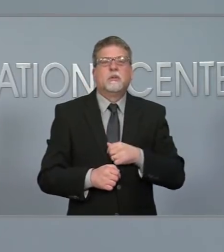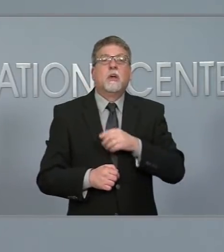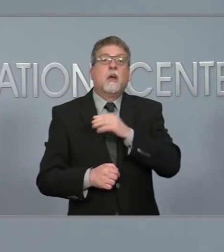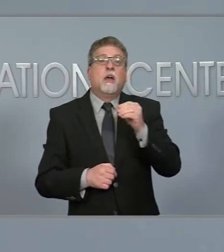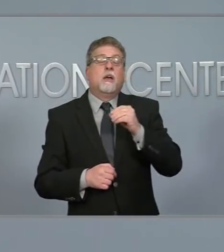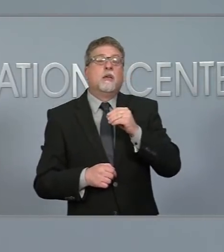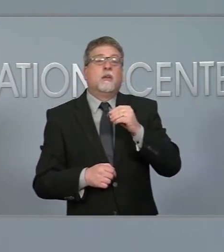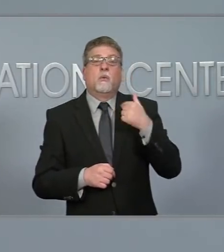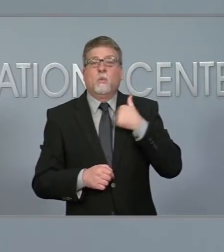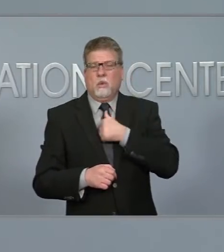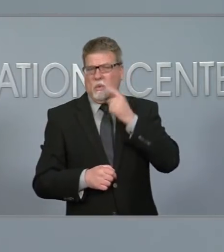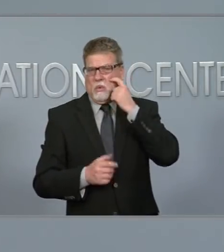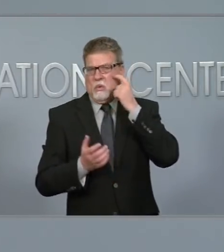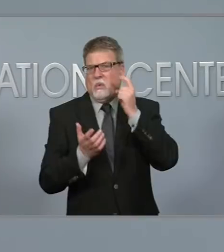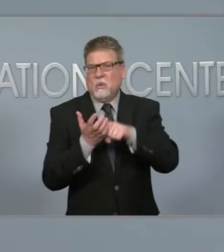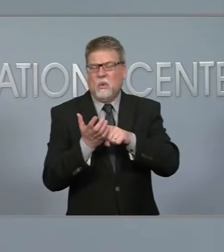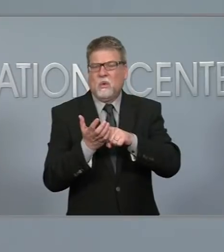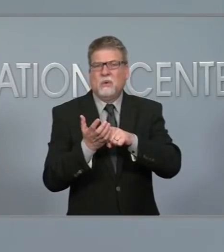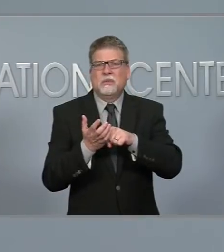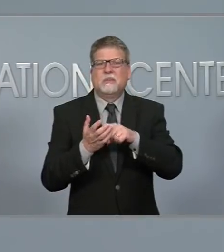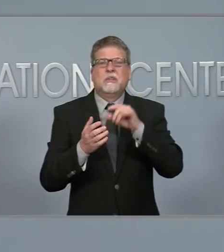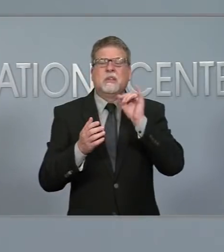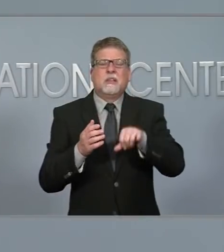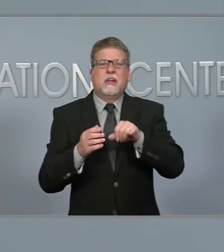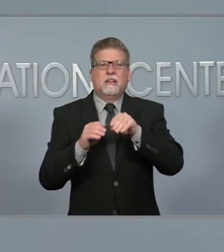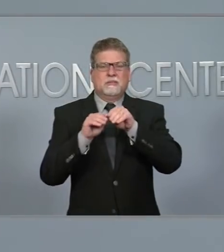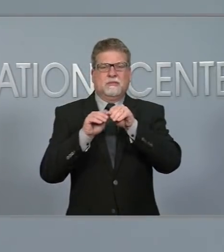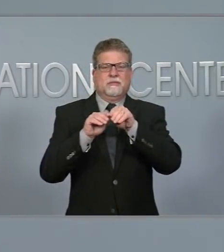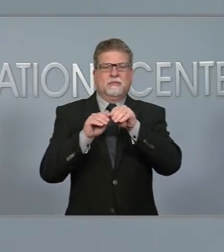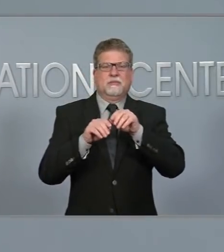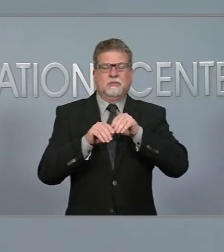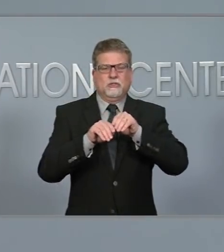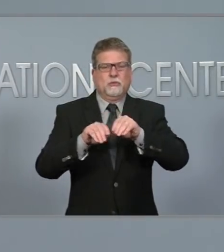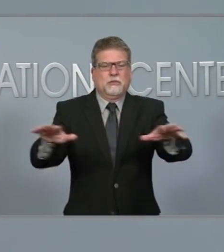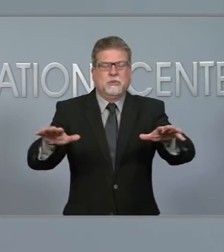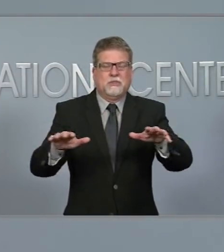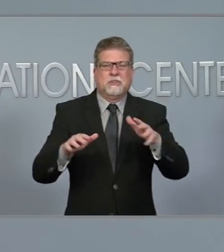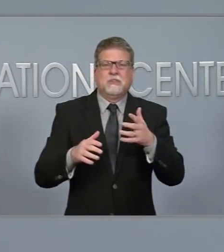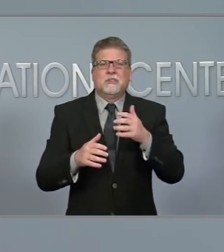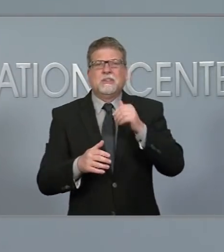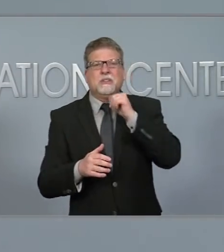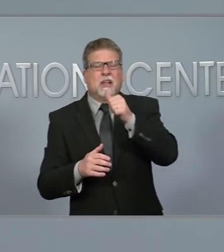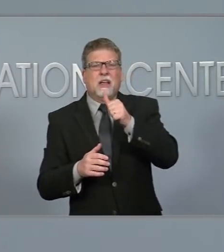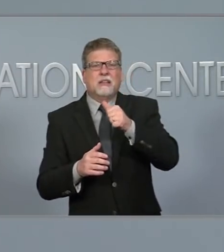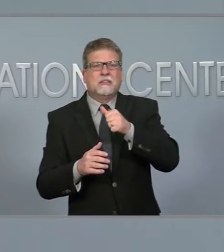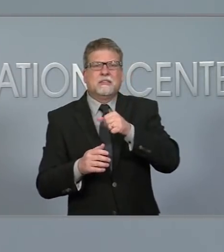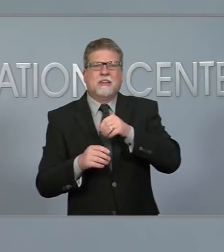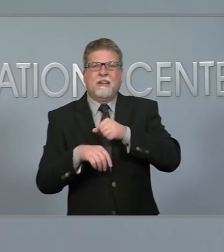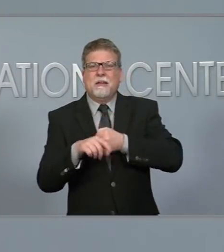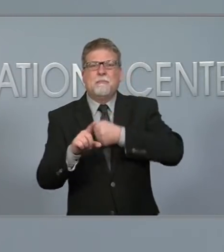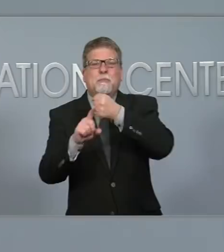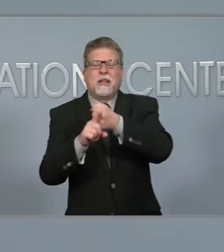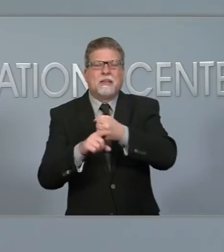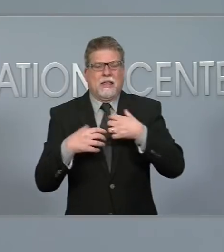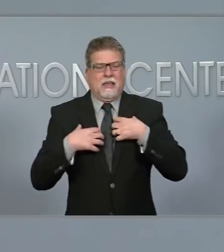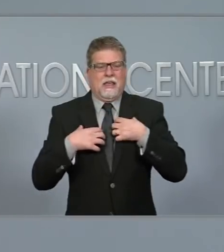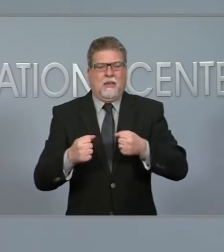las últimas semanas este virus